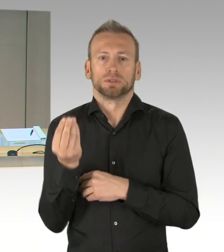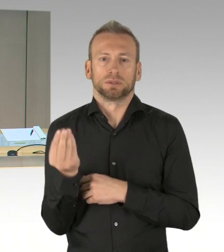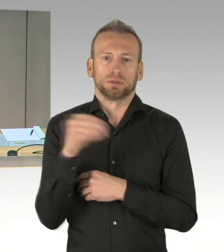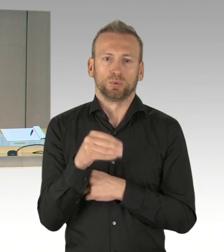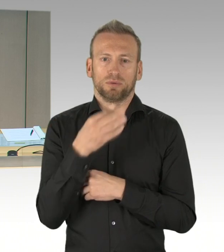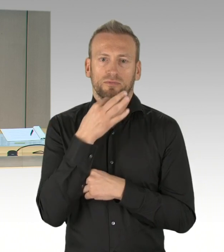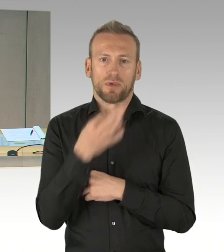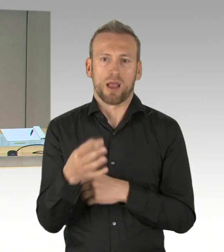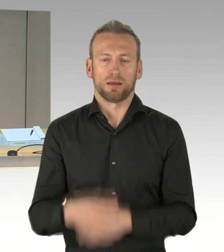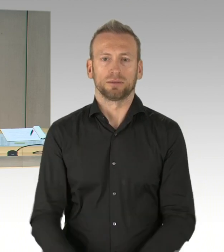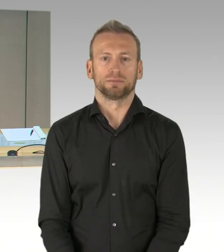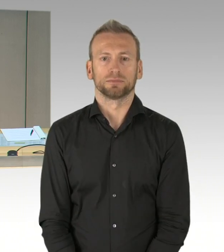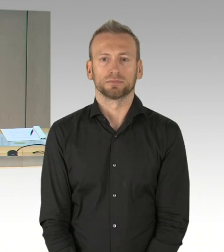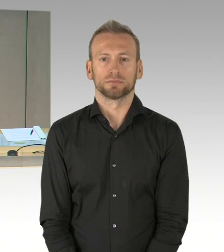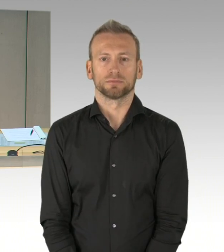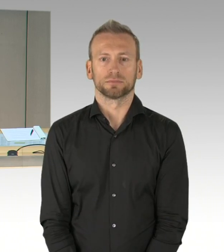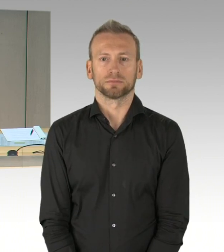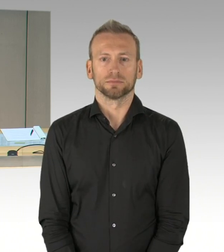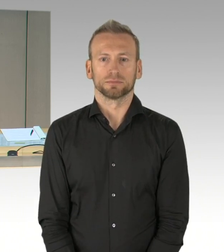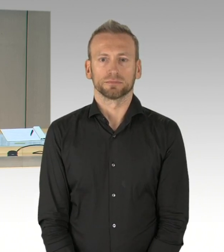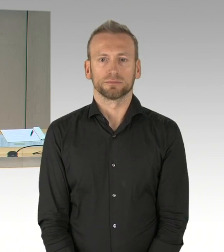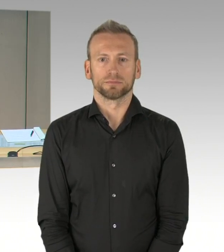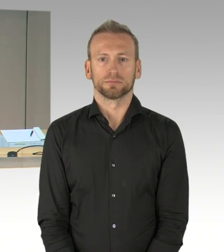Für die erste Frage rufe ich ein Mitglied der Fraktion der SPD auf.